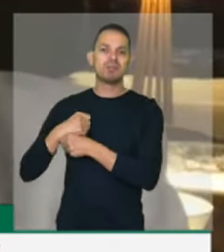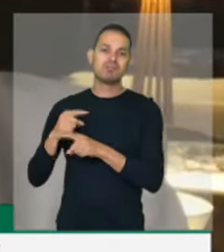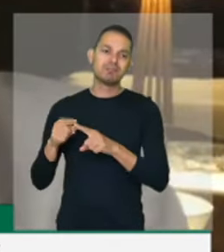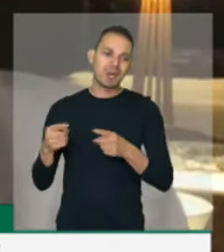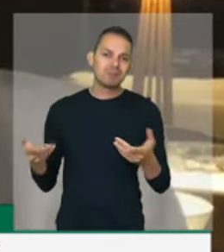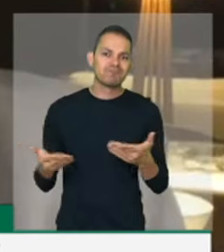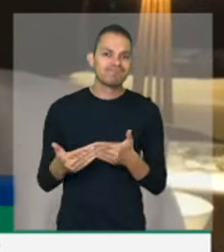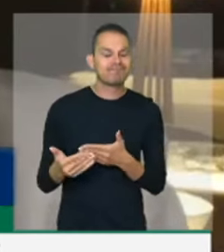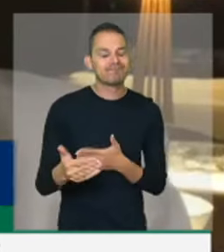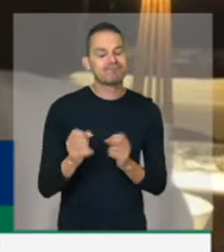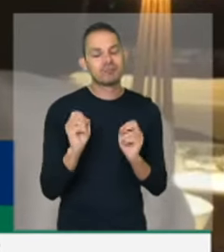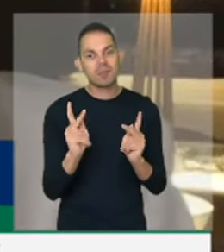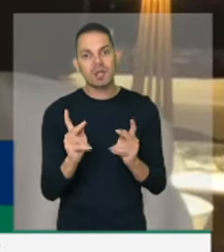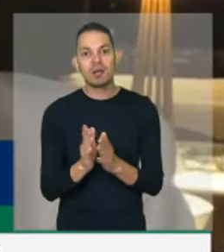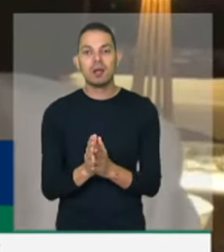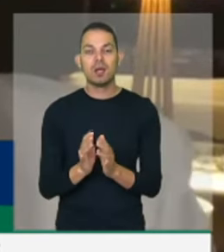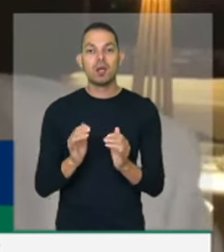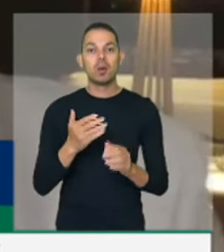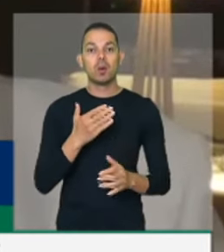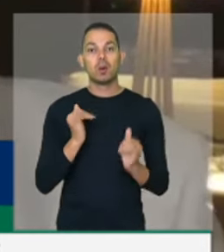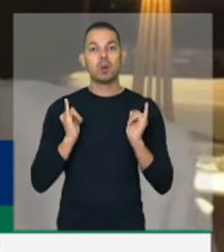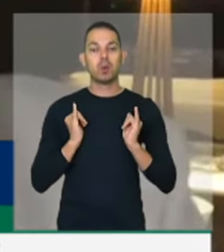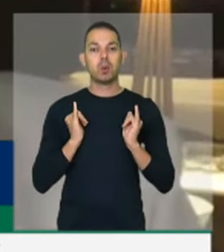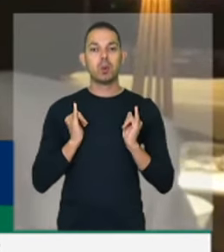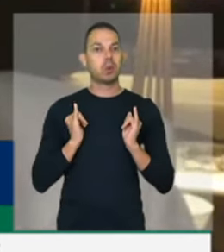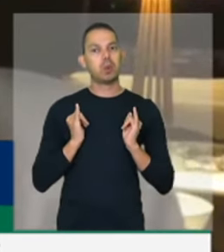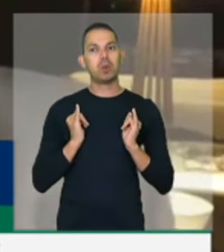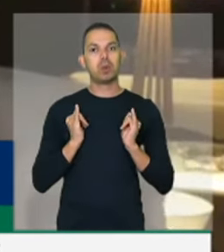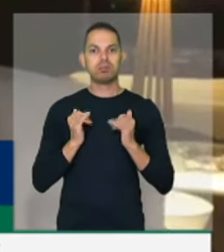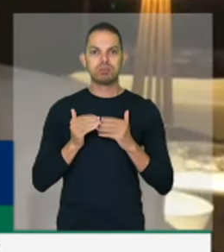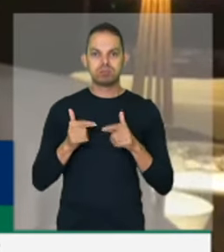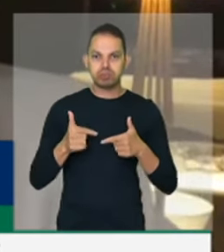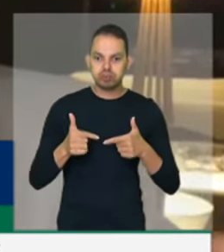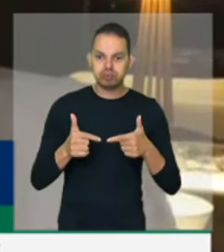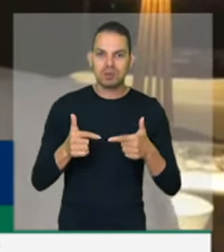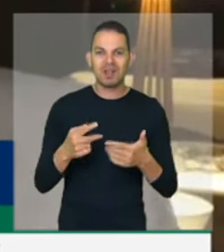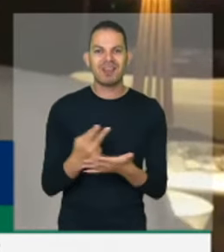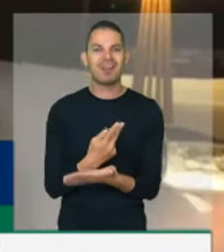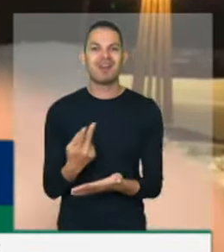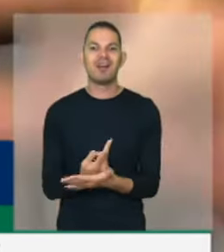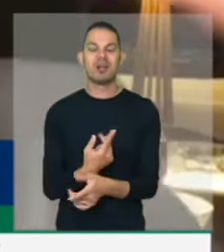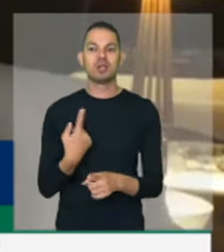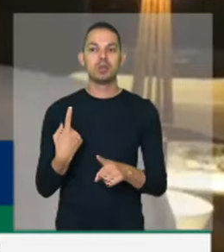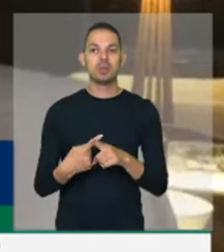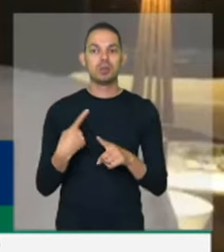ERRADO. PORQUE JUNTA.... EM VEZ DE JUNTAR TODO MUNDO ELE JUNTA APENAS OS SEUS OS QUE LHE CONVÉM, OS DO SEU BLOCO.